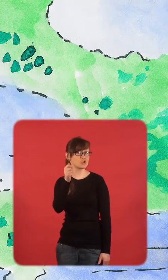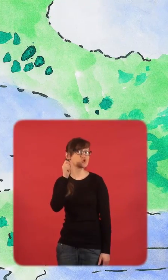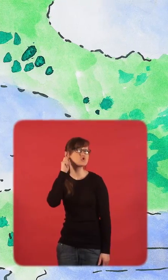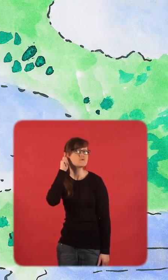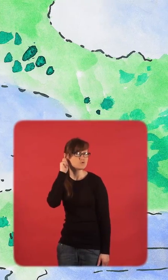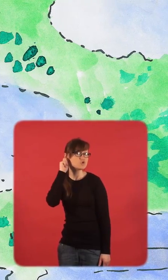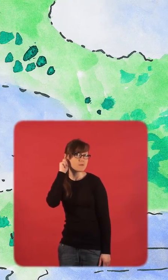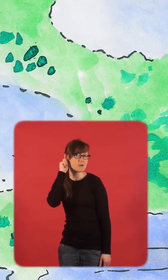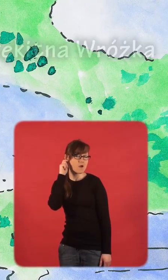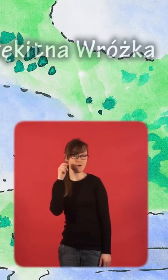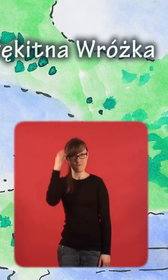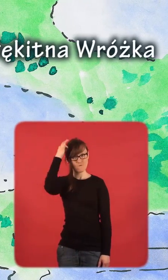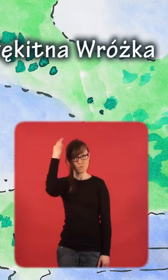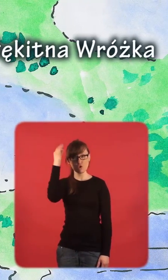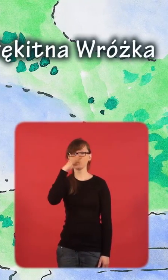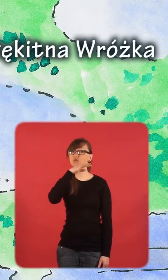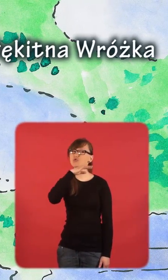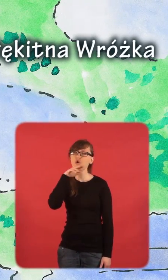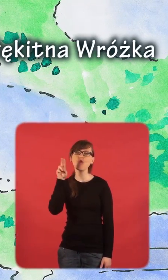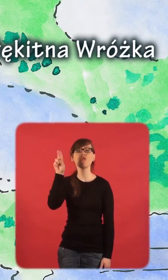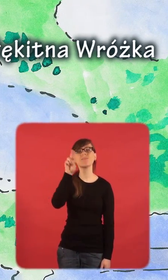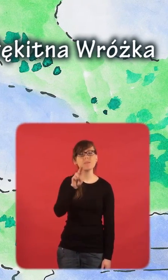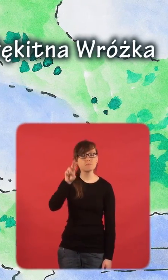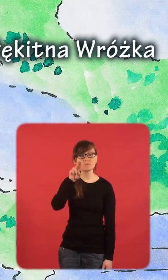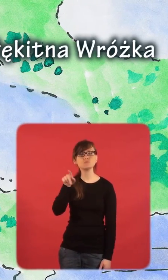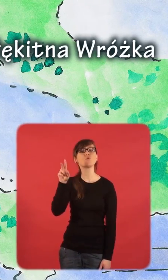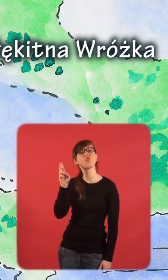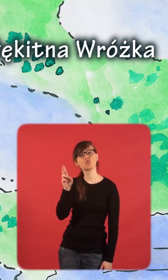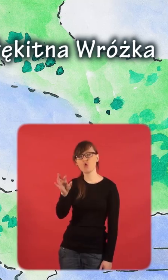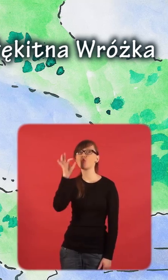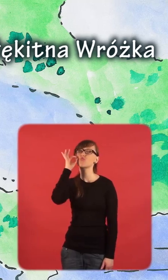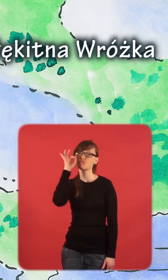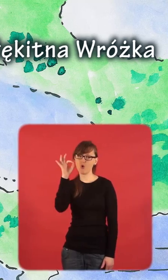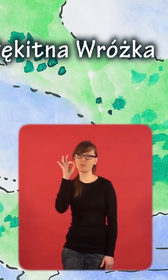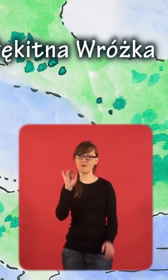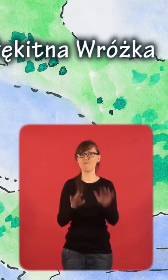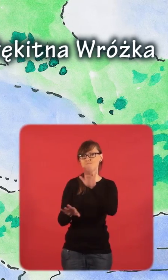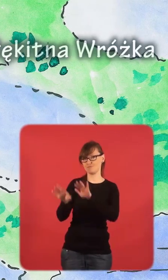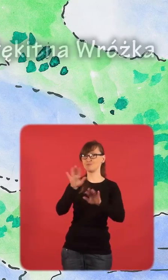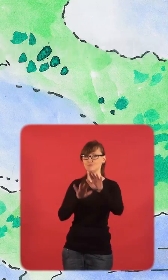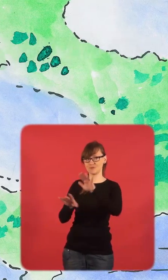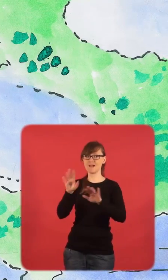śliczna Dzieweczka o Błękitnych Włosach, Dobra Wróżka